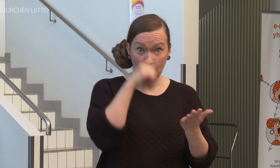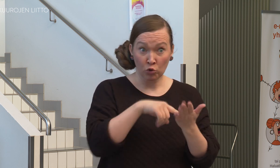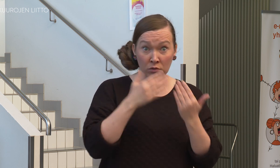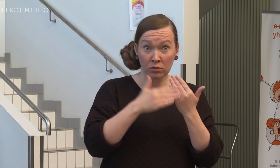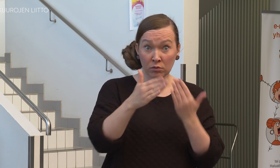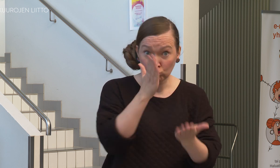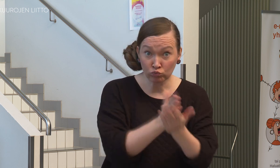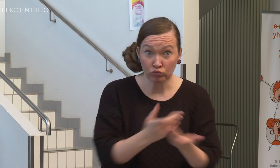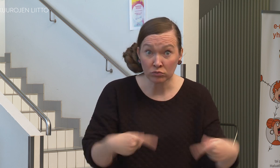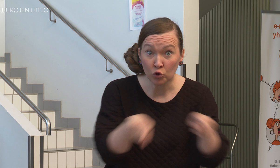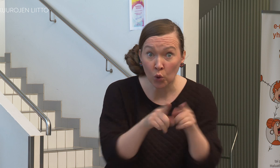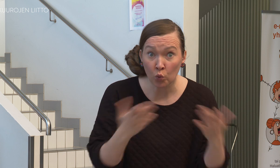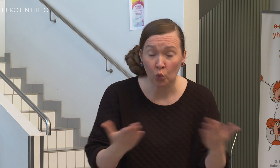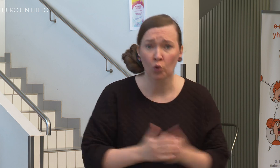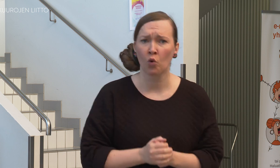Toteutuuko tämä oikeasti?